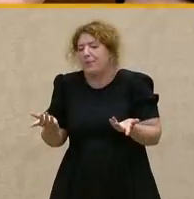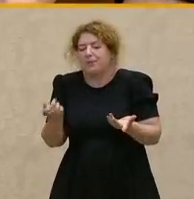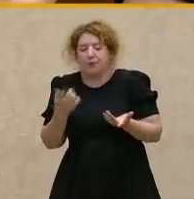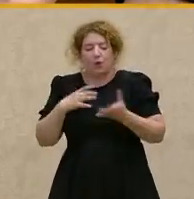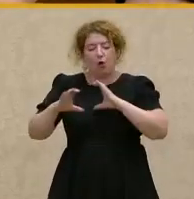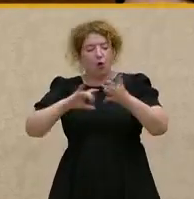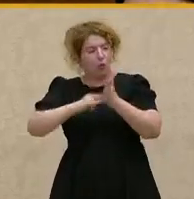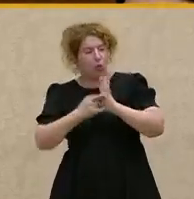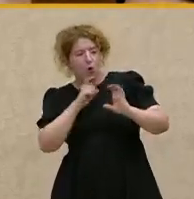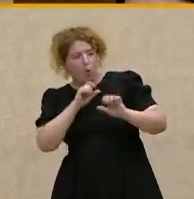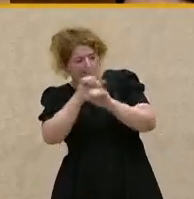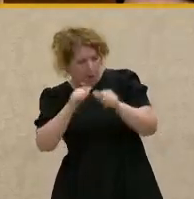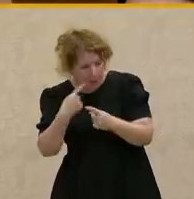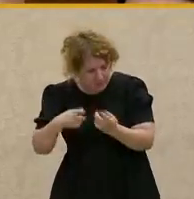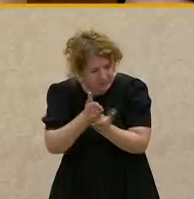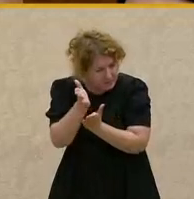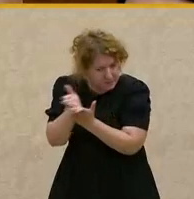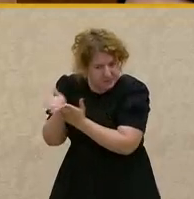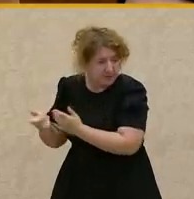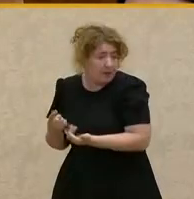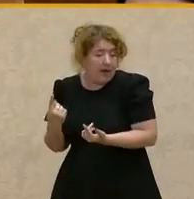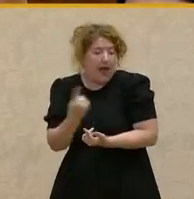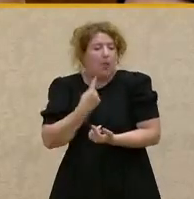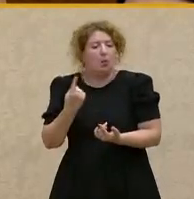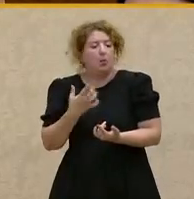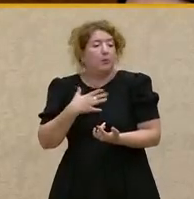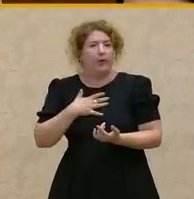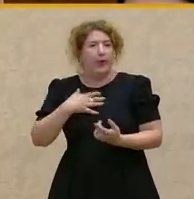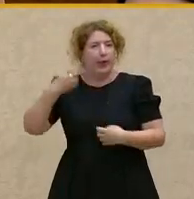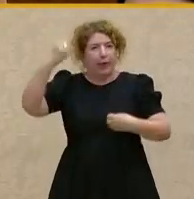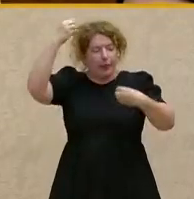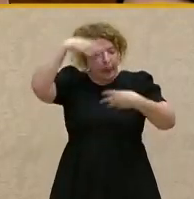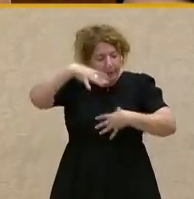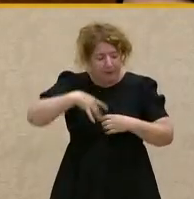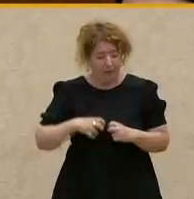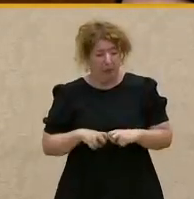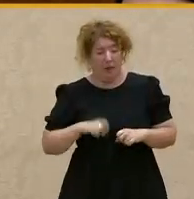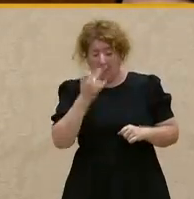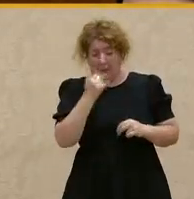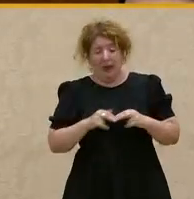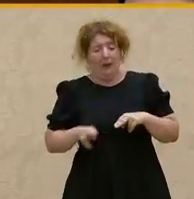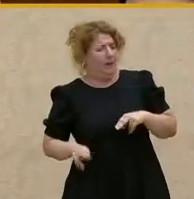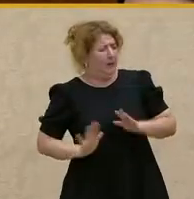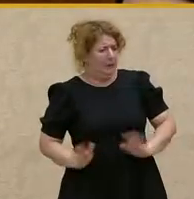de comunicación. Algunos no pasan de la ducha porque meten el pie y dicen: esto está frípó pues